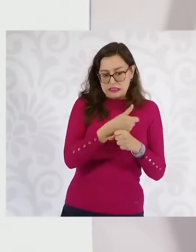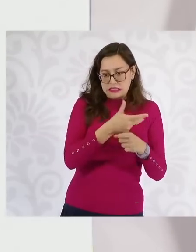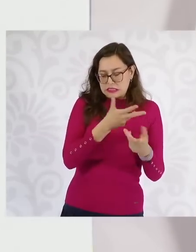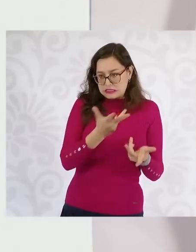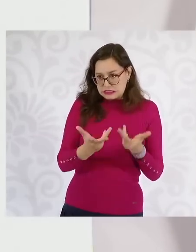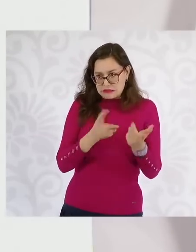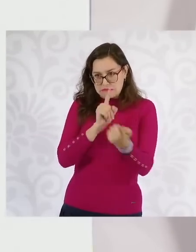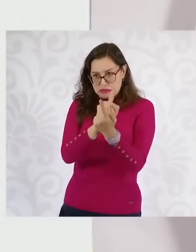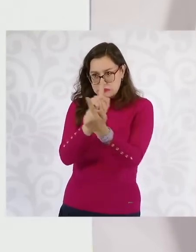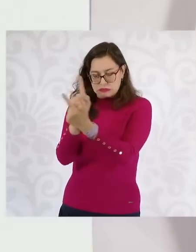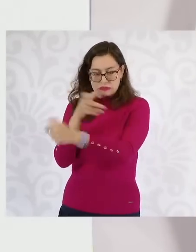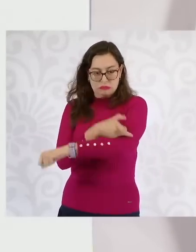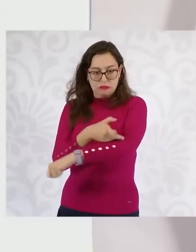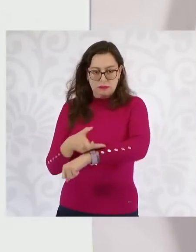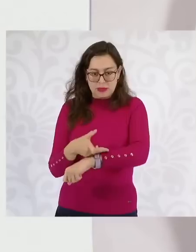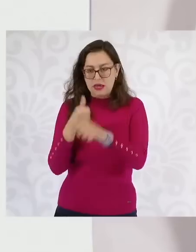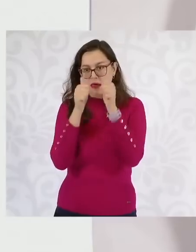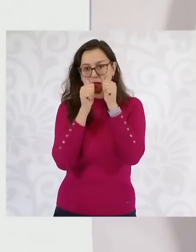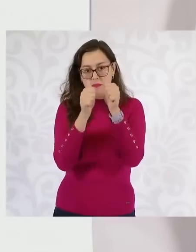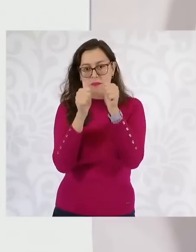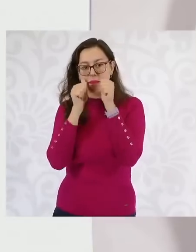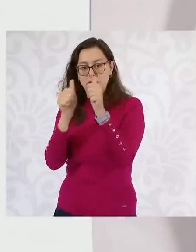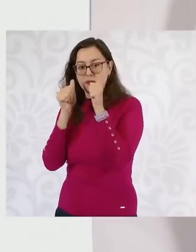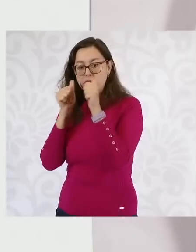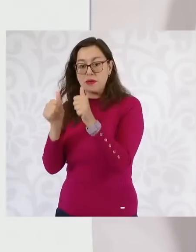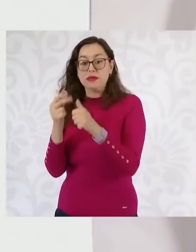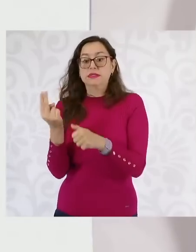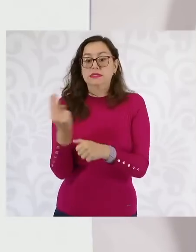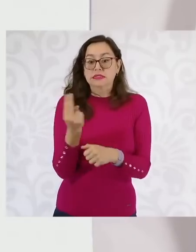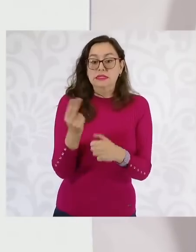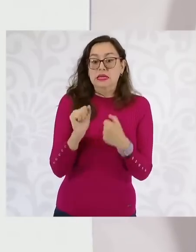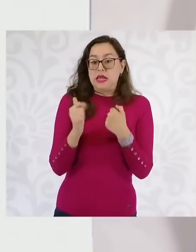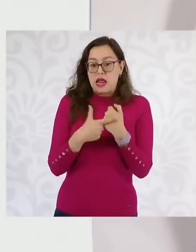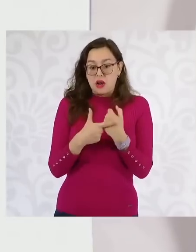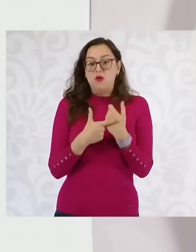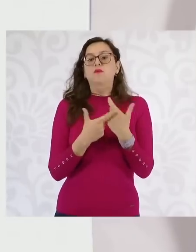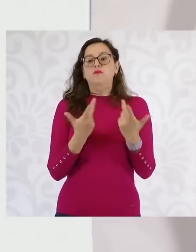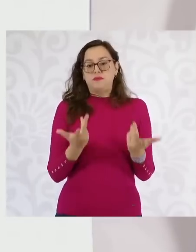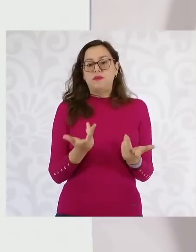las familias para poderles apoyar en todo lo que requieran Y por supuesto esto tiene que llevar a